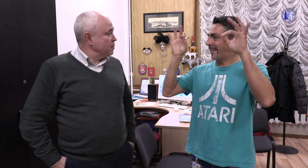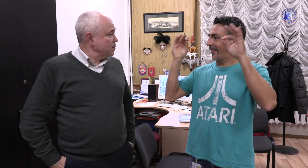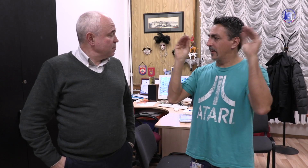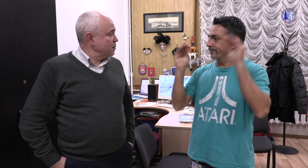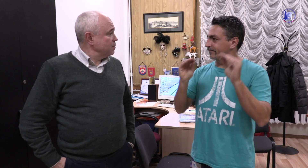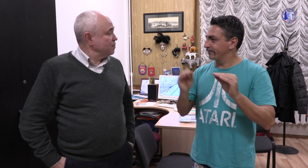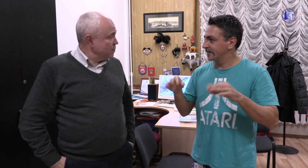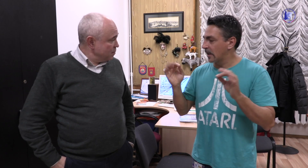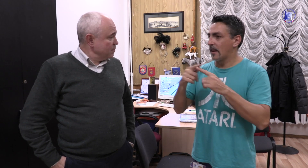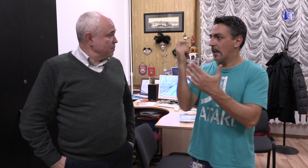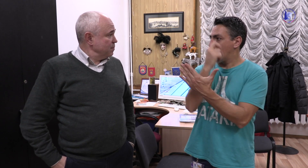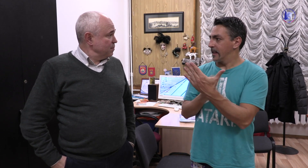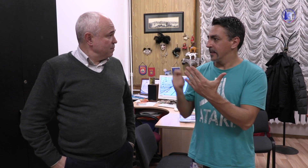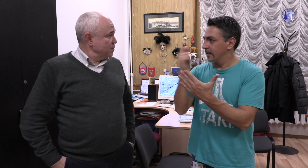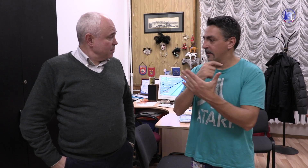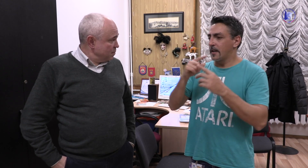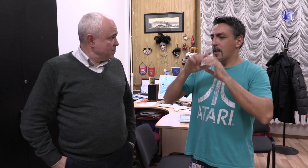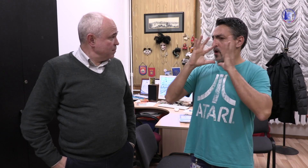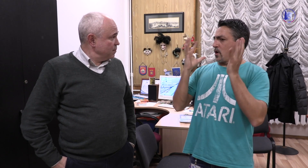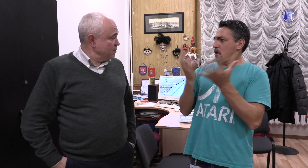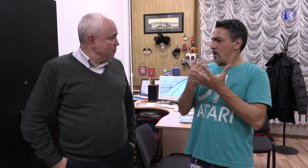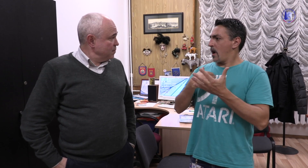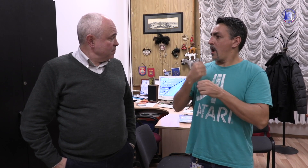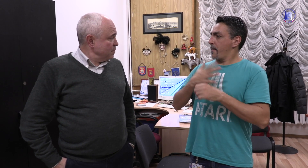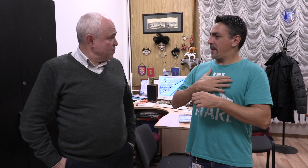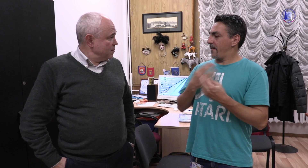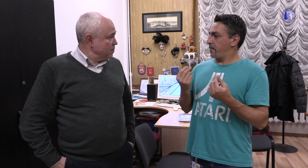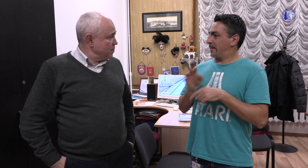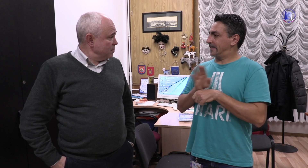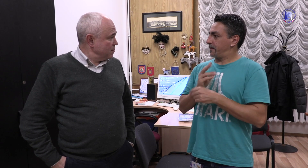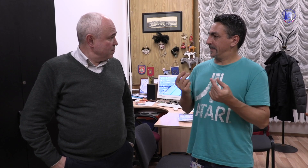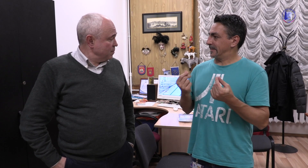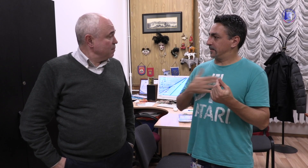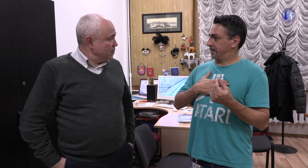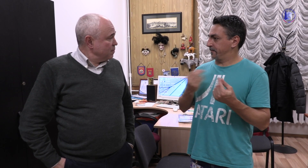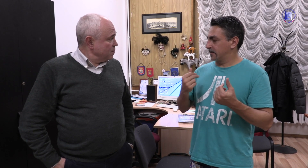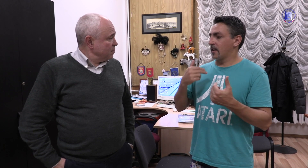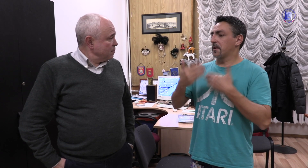создавал сайты, занимался дизайном. Это был мой бизнес.